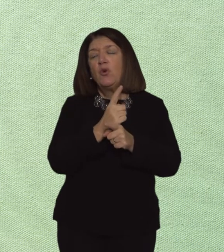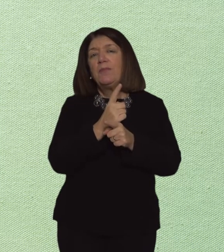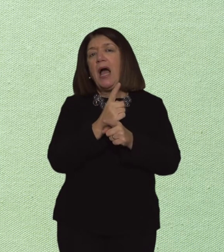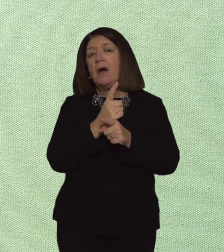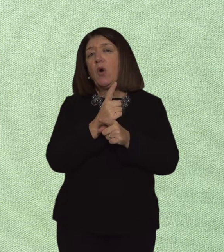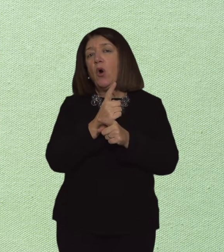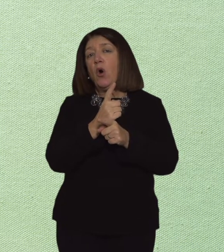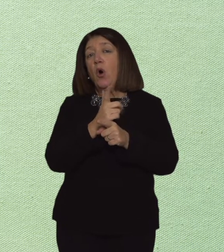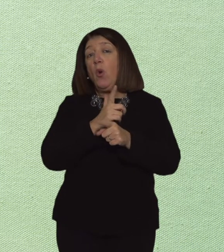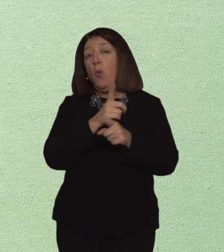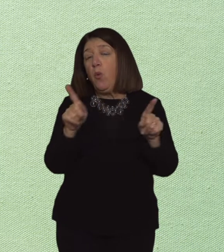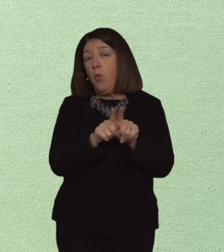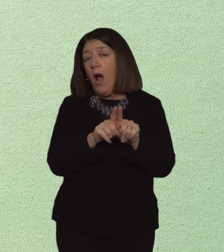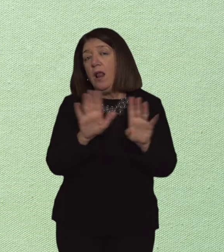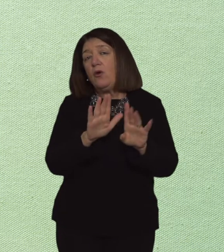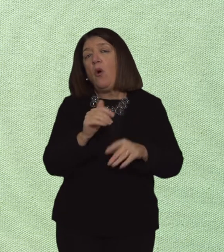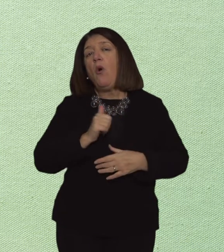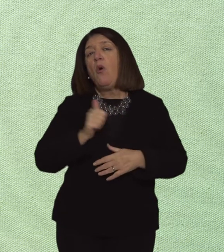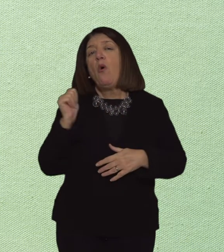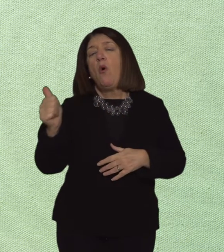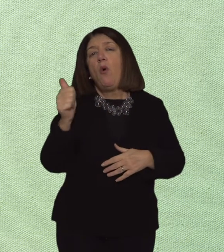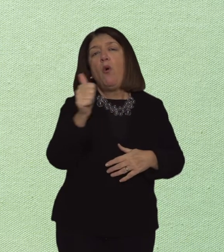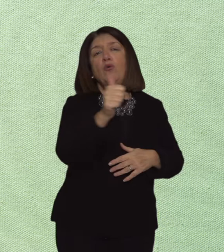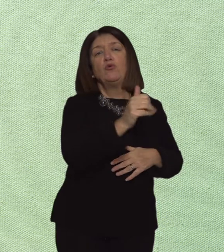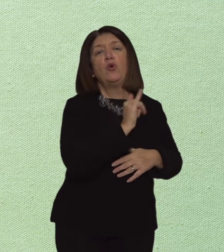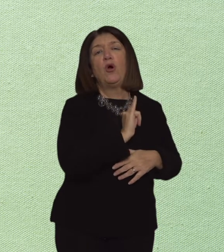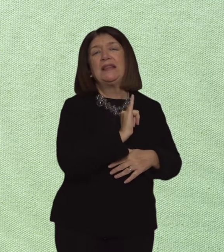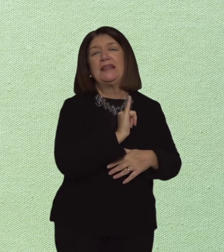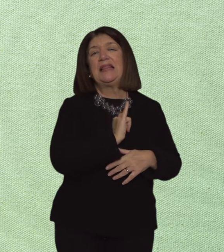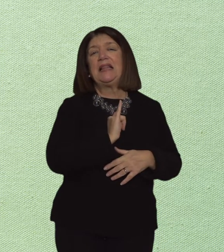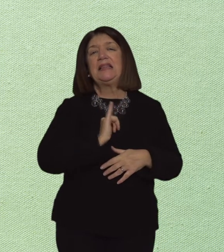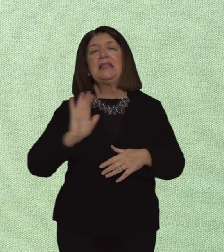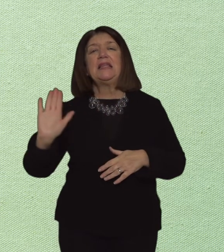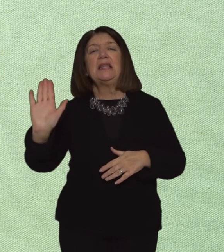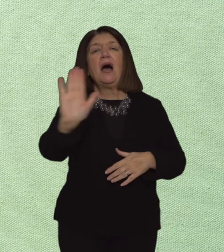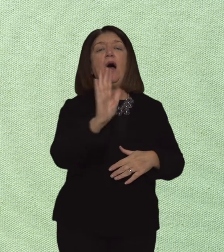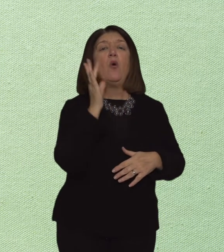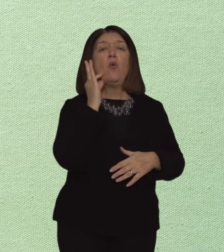che è il nostro essere parte del genere umano, però è importante riconoscere il fatto che non